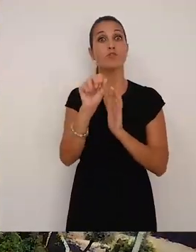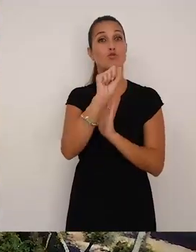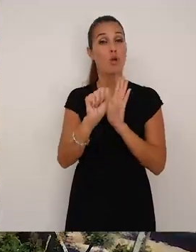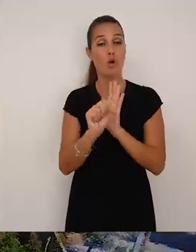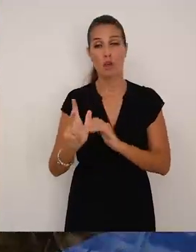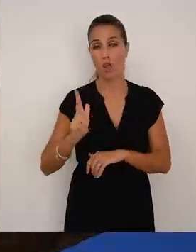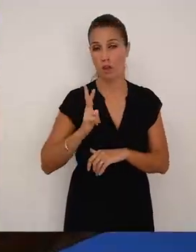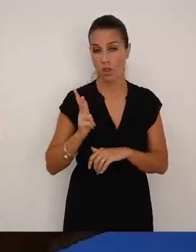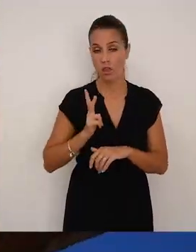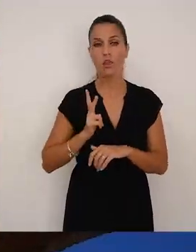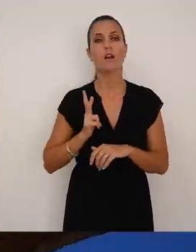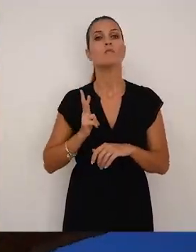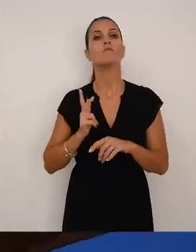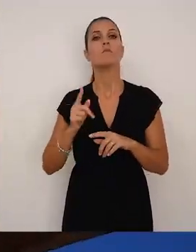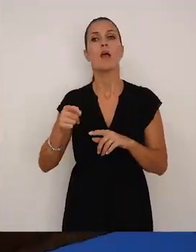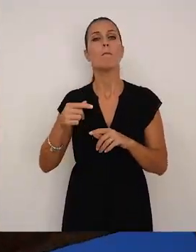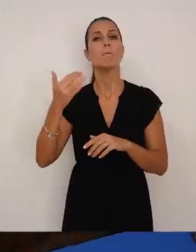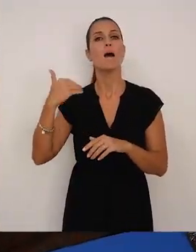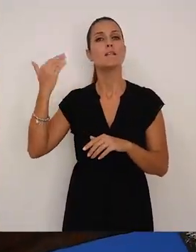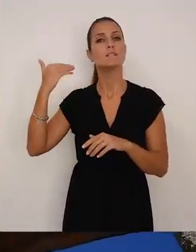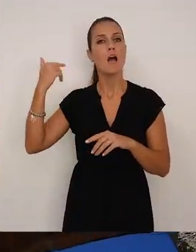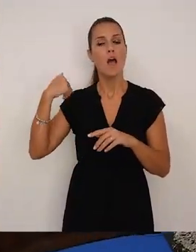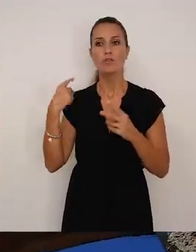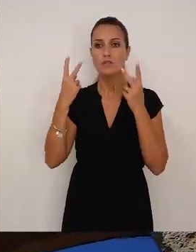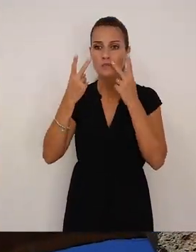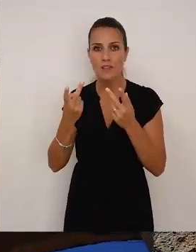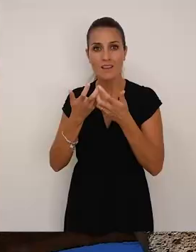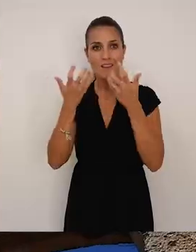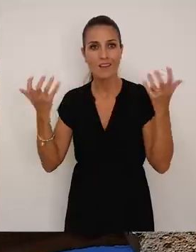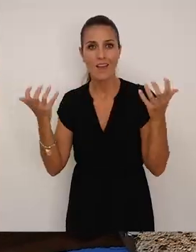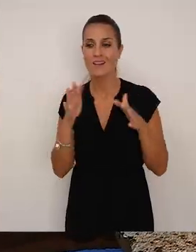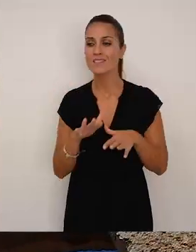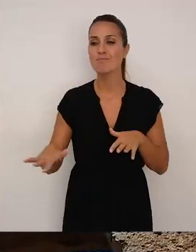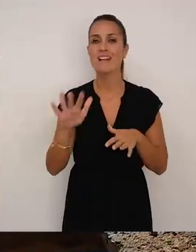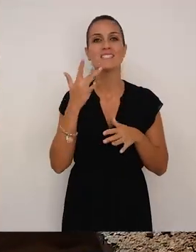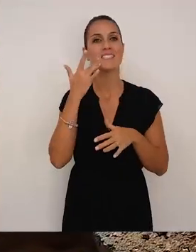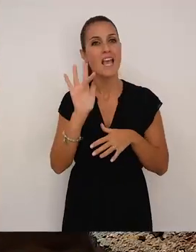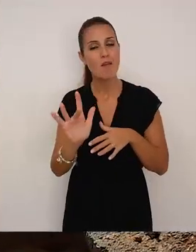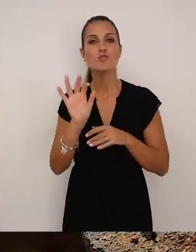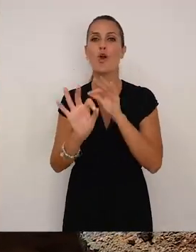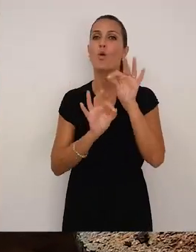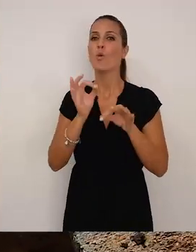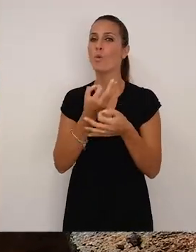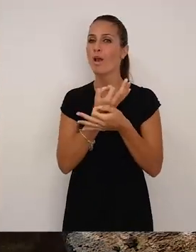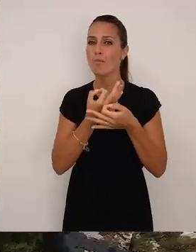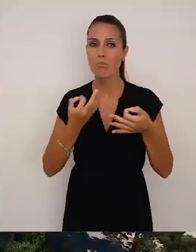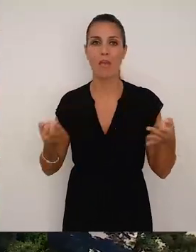Il suo passato riecheggia ancora nelle sue forme deliziose, nei suoi spazi sobri e ben